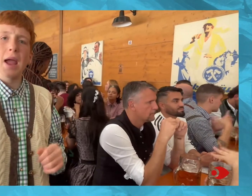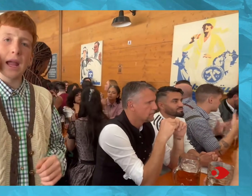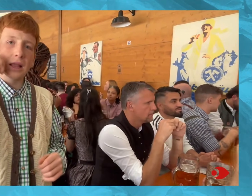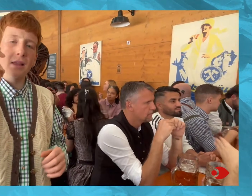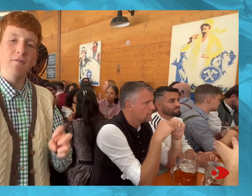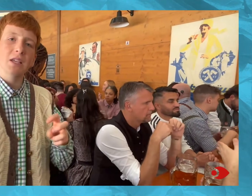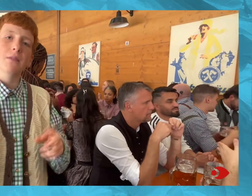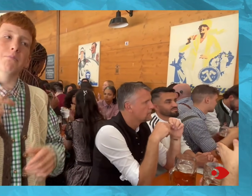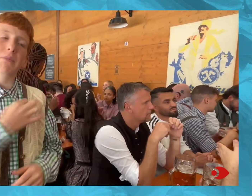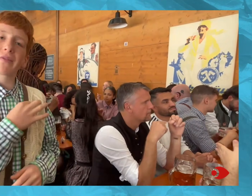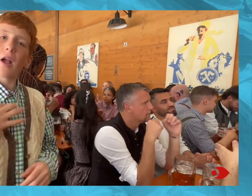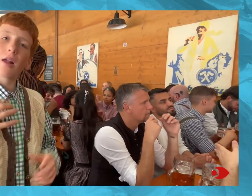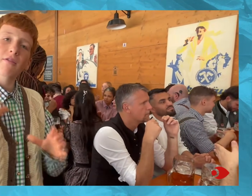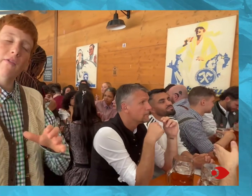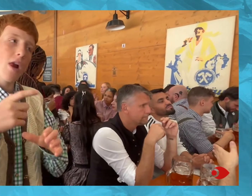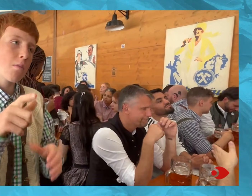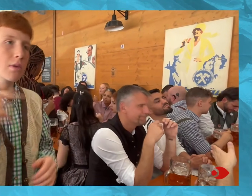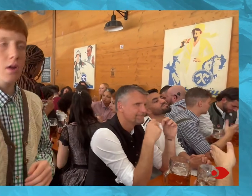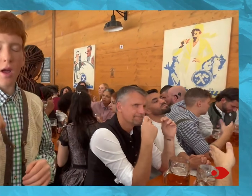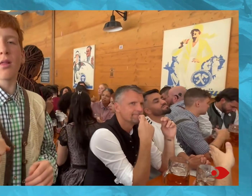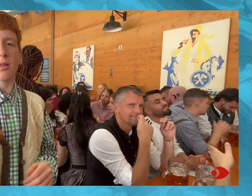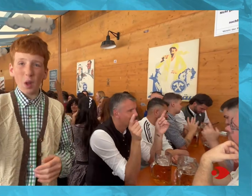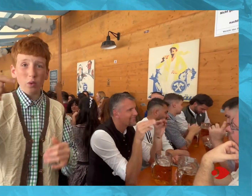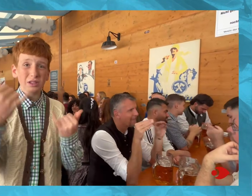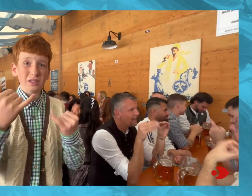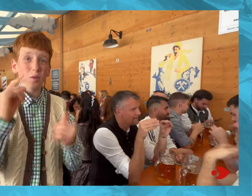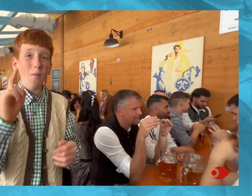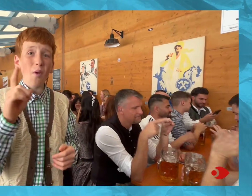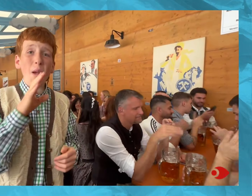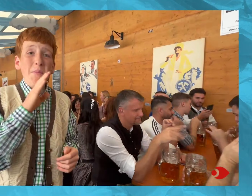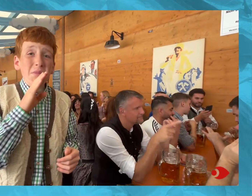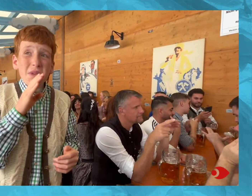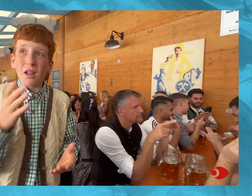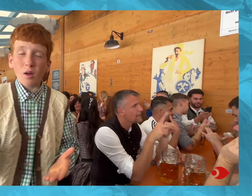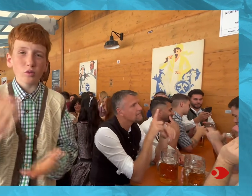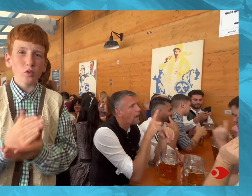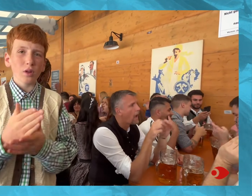Mit dem Handy ist es ein bisschen privater, dann geht es schon. Draußen wurden, obwohl es erst Mittag ist,